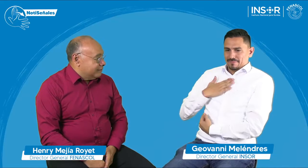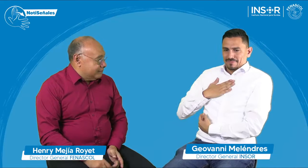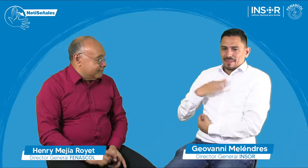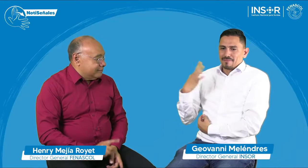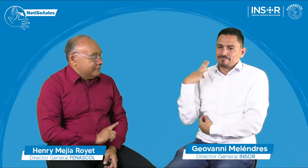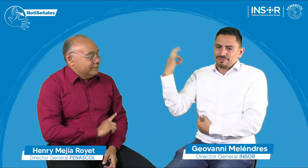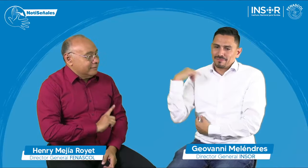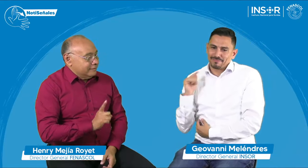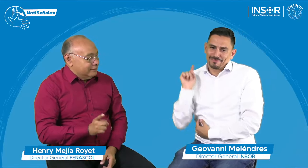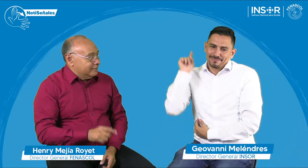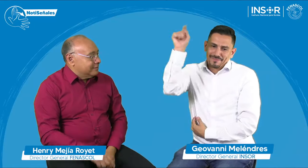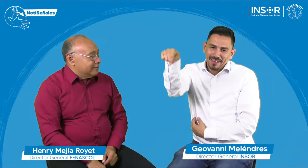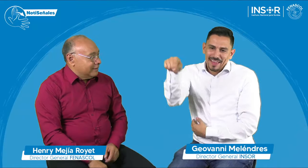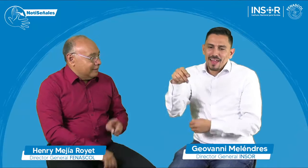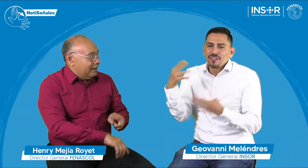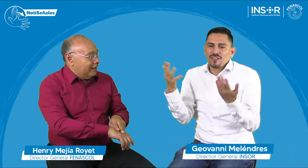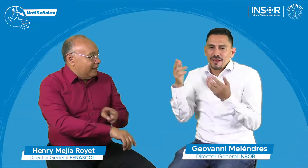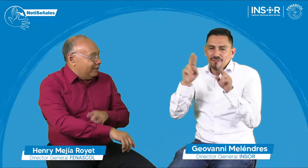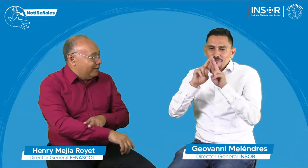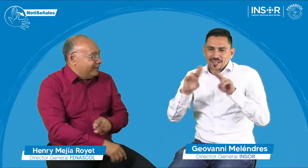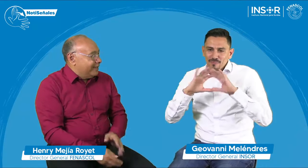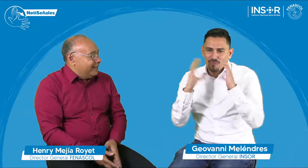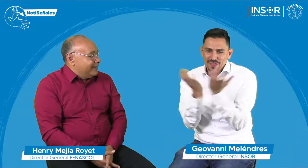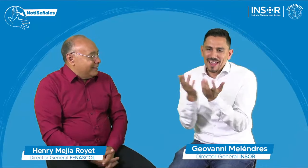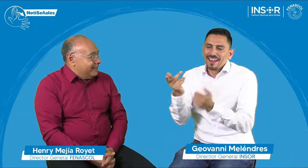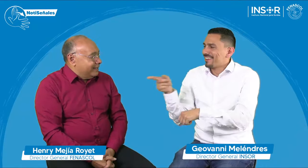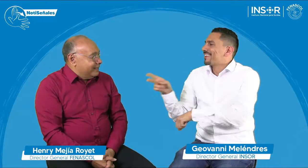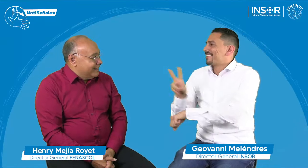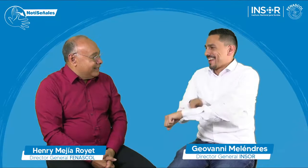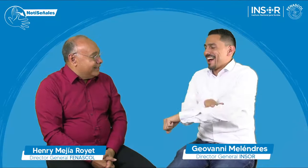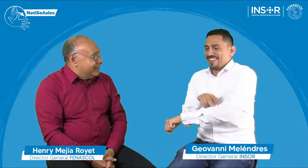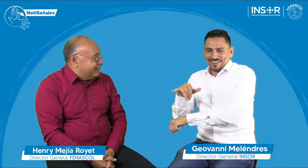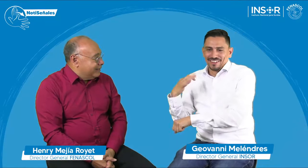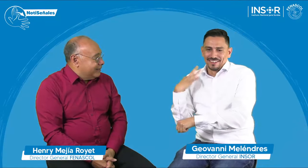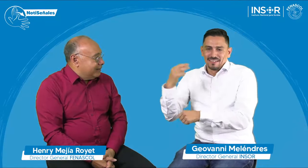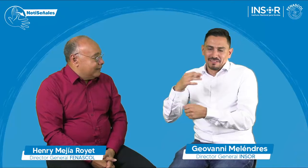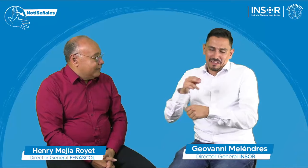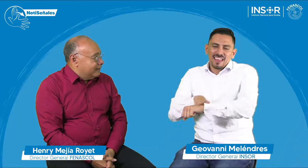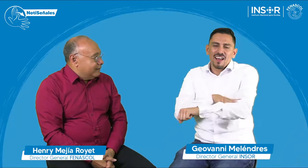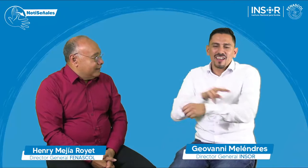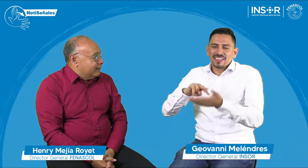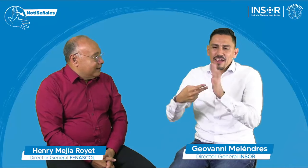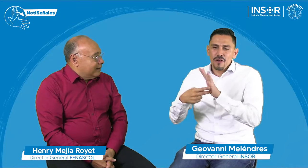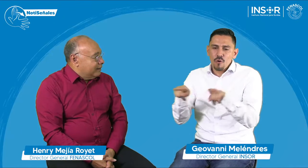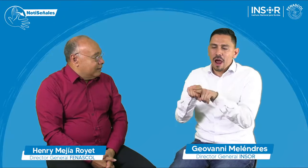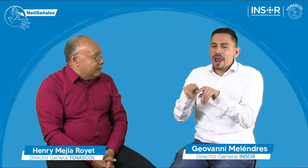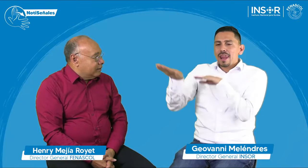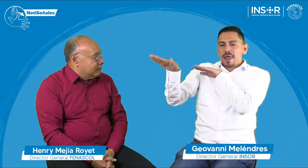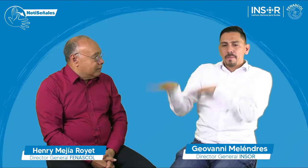directivo de Fenascol. Hablábamos bastante y bueno eh también me escogió para participar allí en la